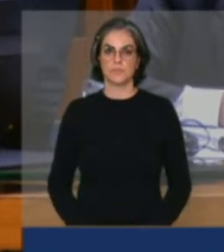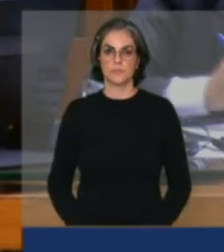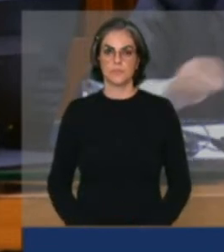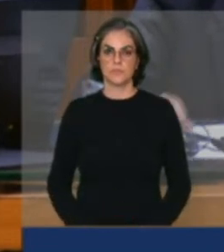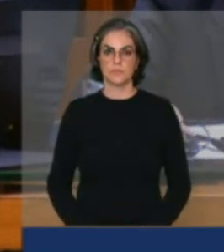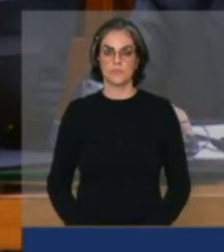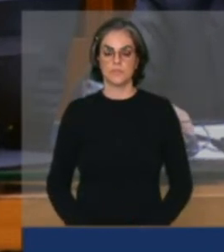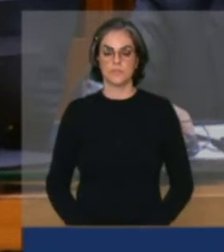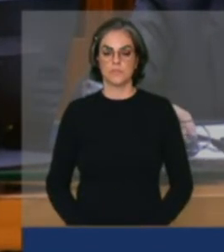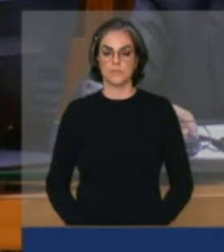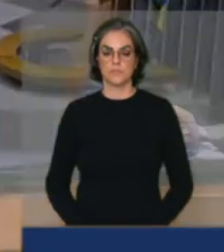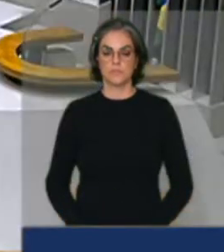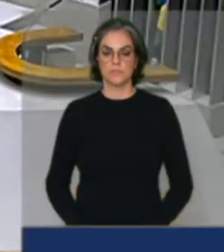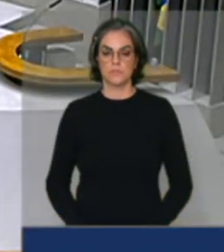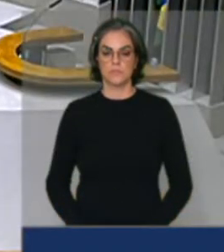PLENÁRIO. DEPUTADO MARCONI DO